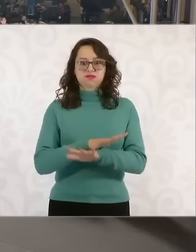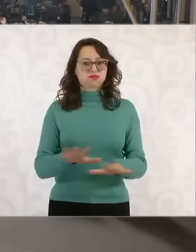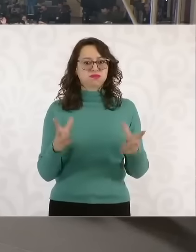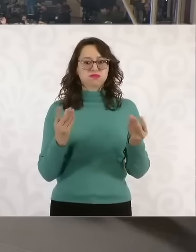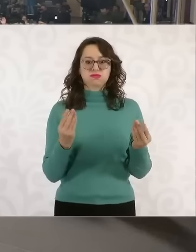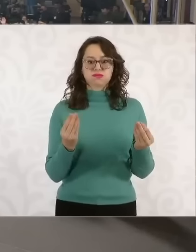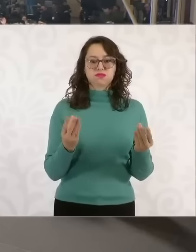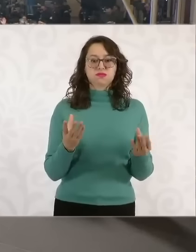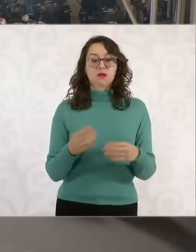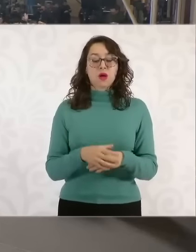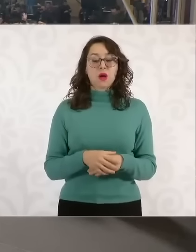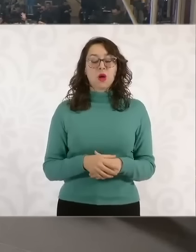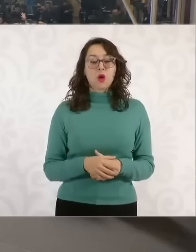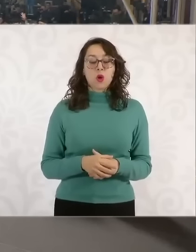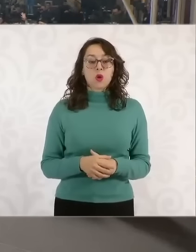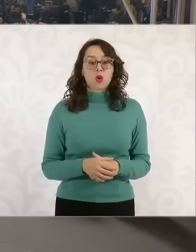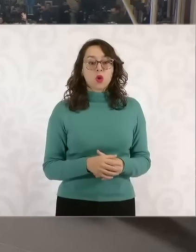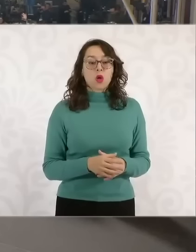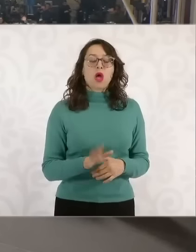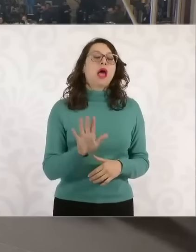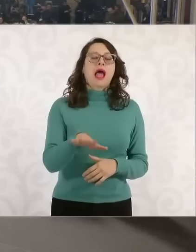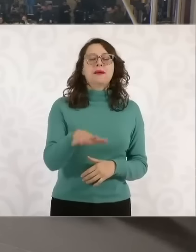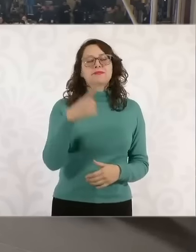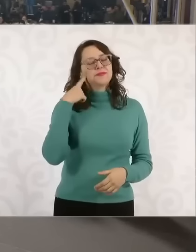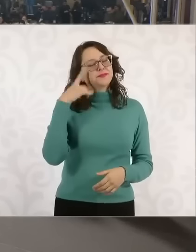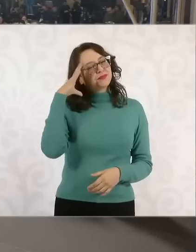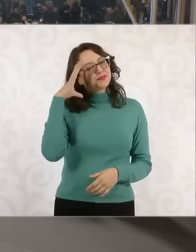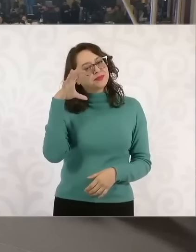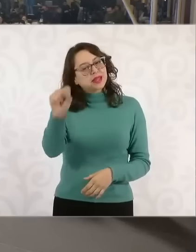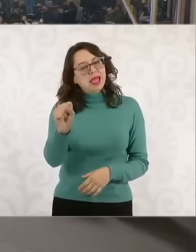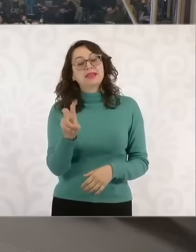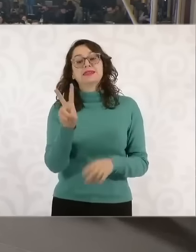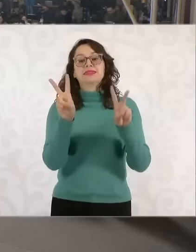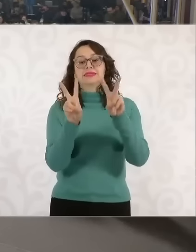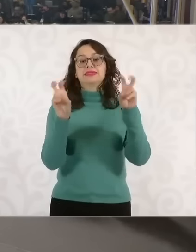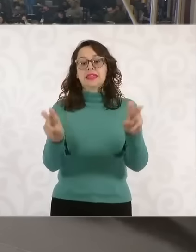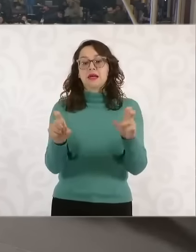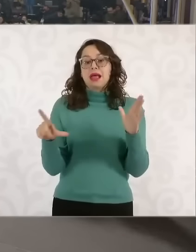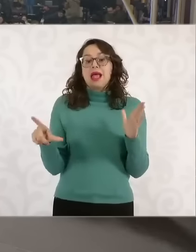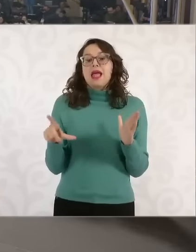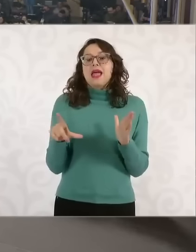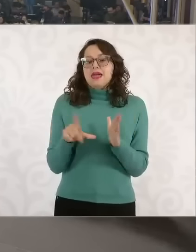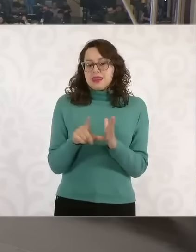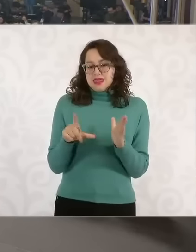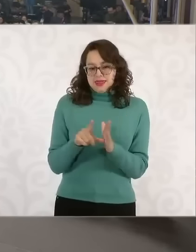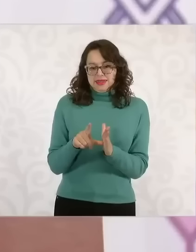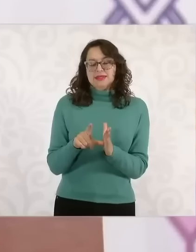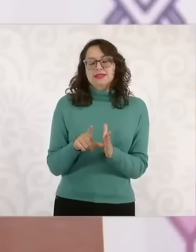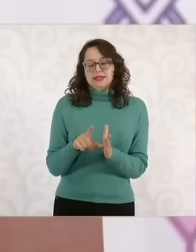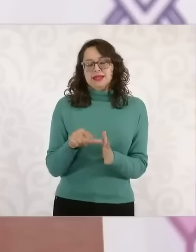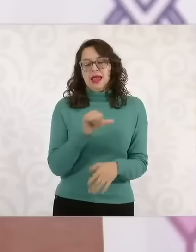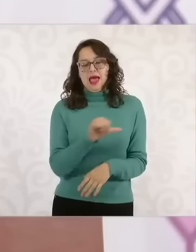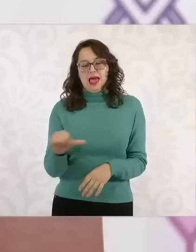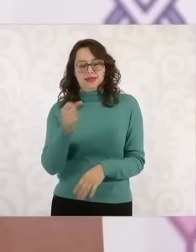Solo déjenme decirles de la creencial. de la credencialización del servicio universal de salud.